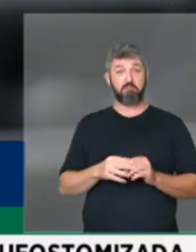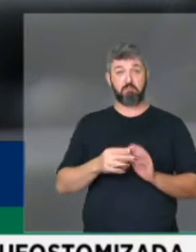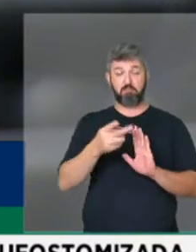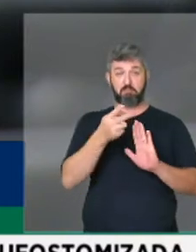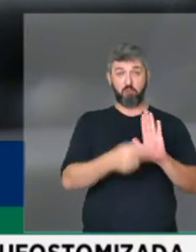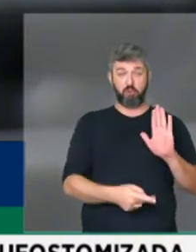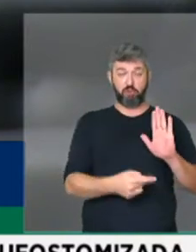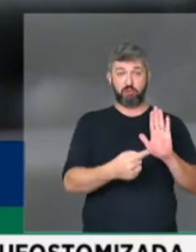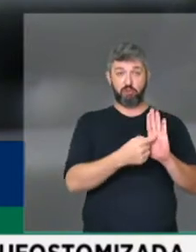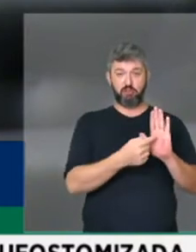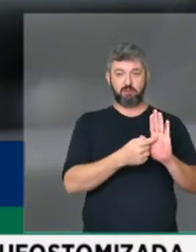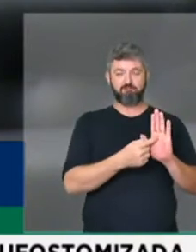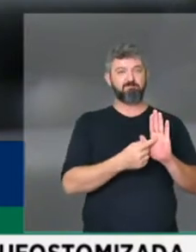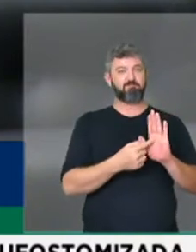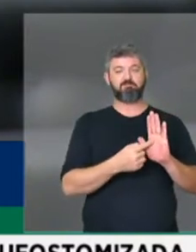DIFÍCIL, PORQUE ISSO CALA A